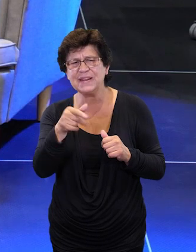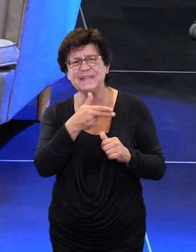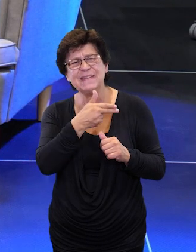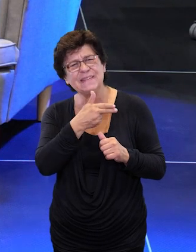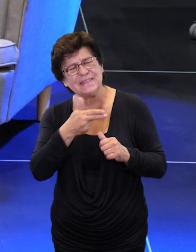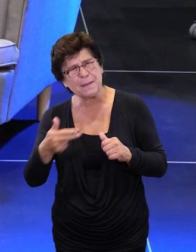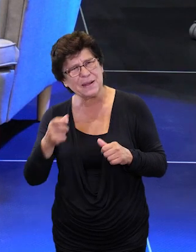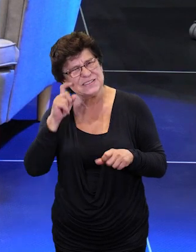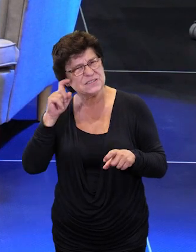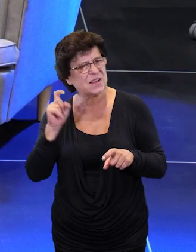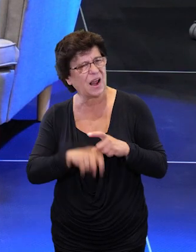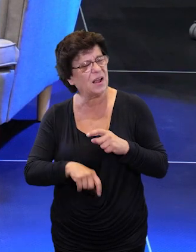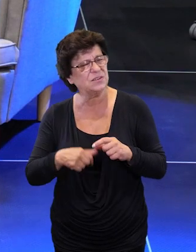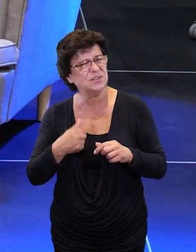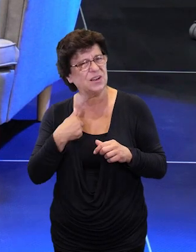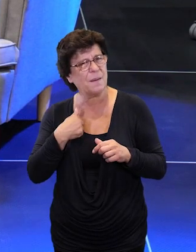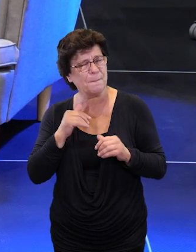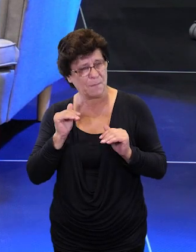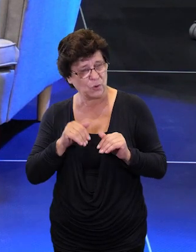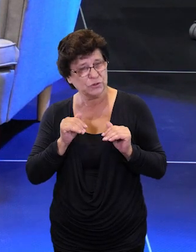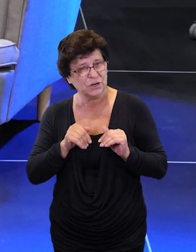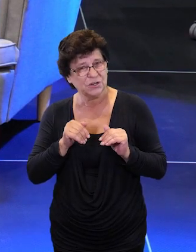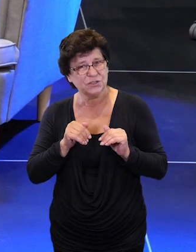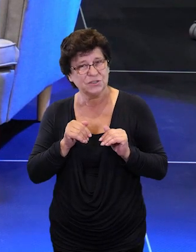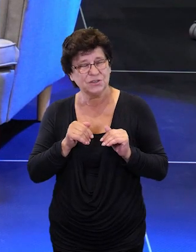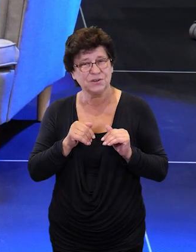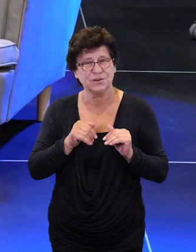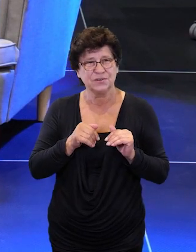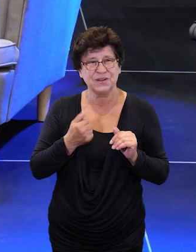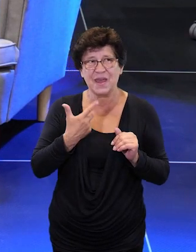Bo, powiem szczerze, nie znalazłam za wiele informacji,